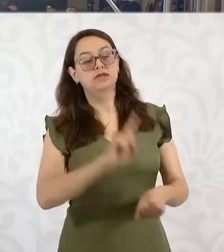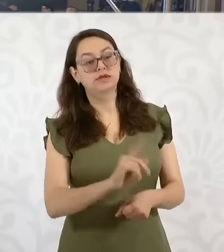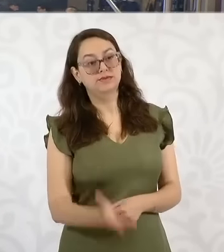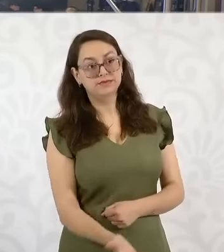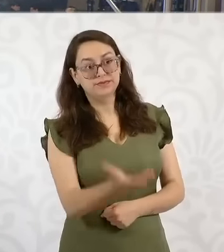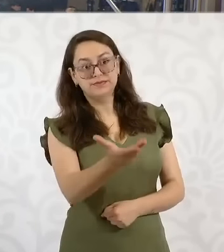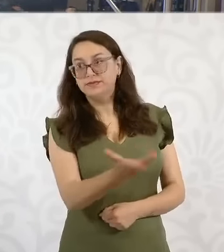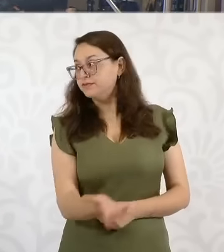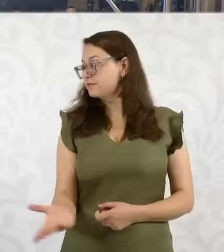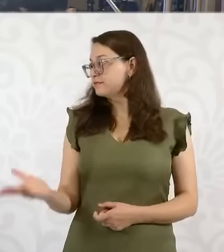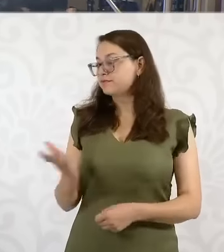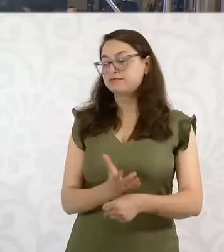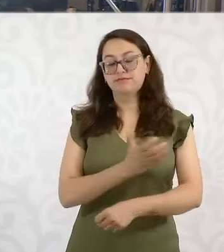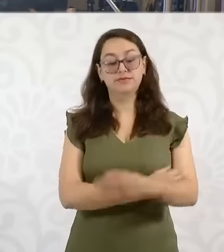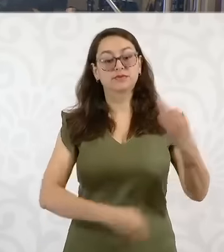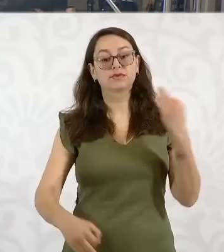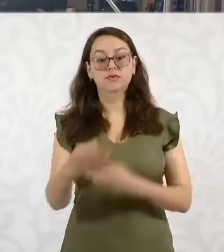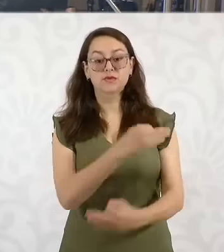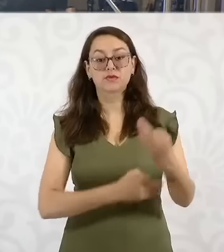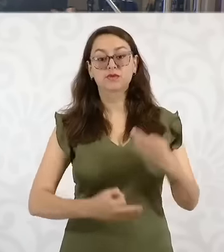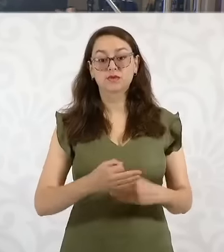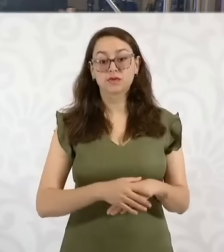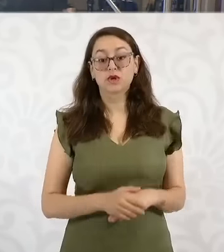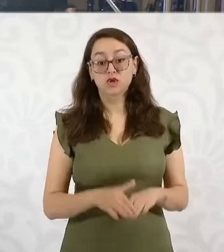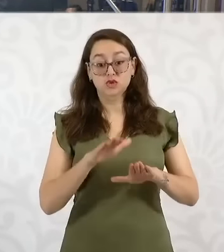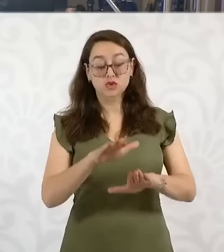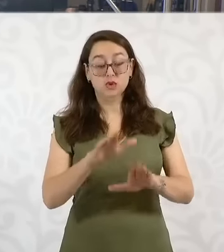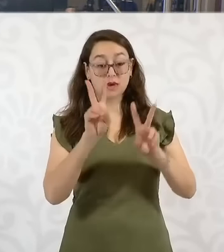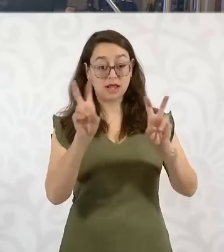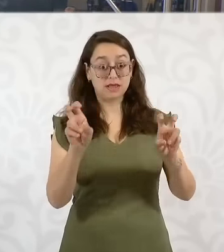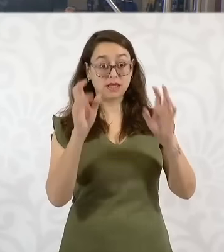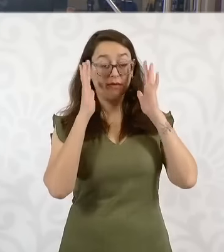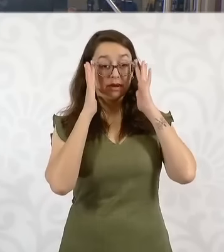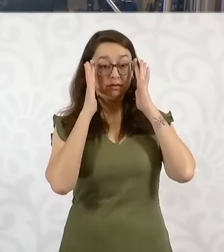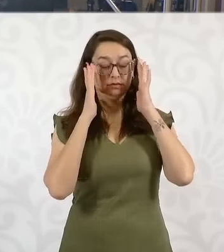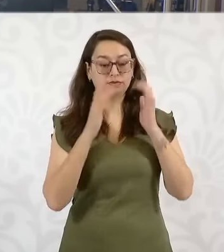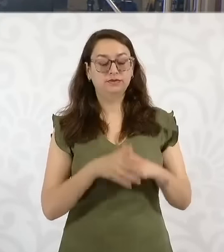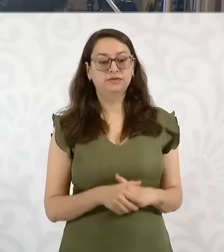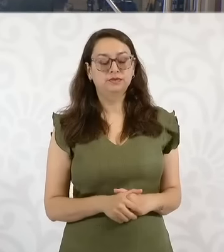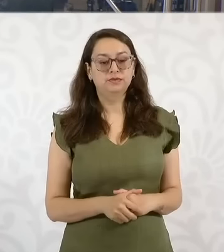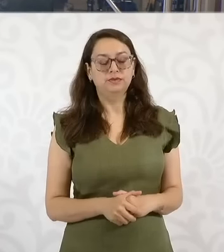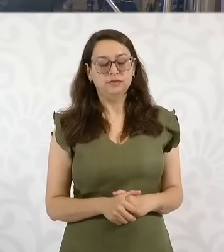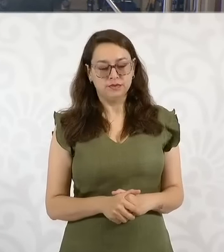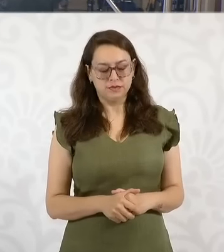mis compañeros. Pues sobre el tema, presidenta, es acerca de si existen ya carpetas de investigación